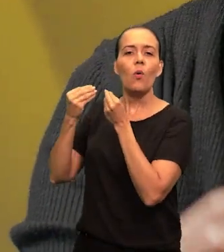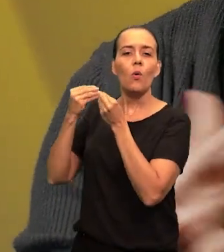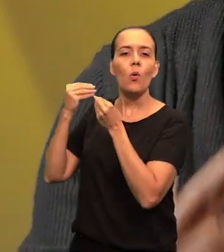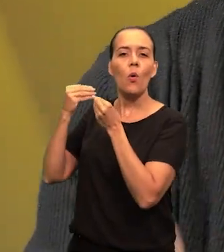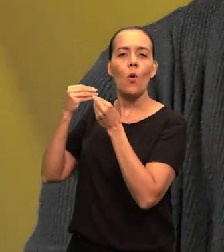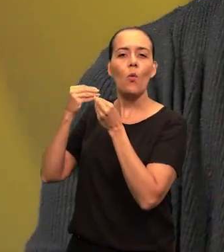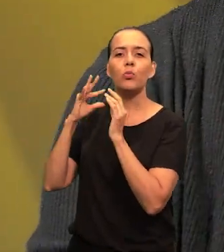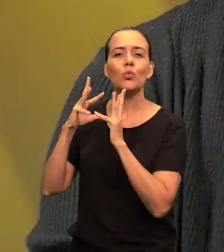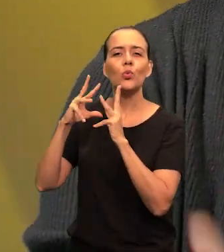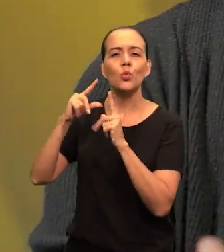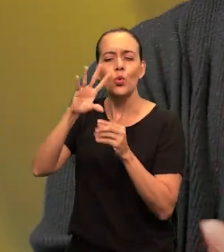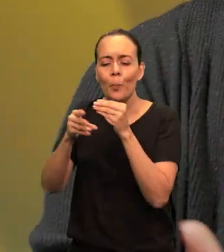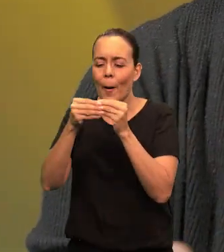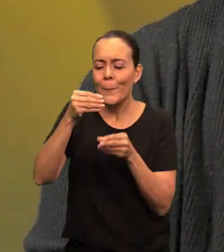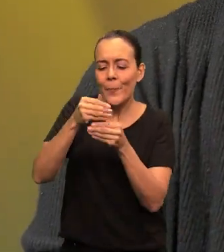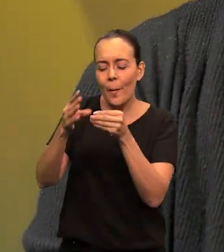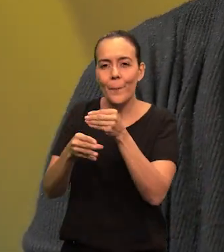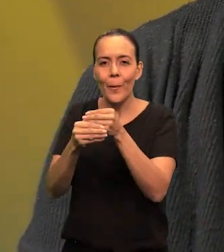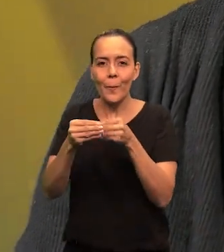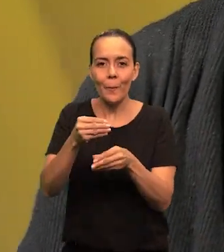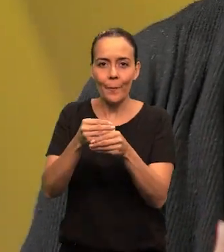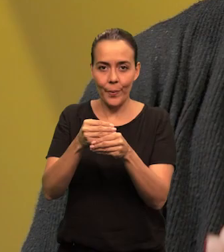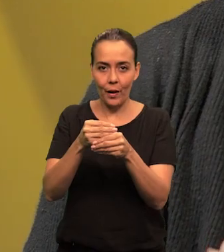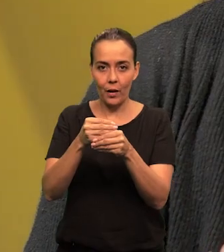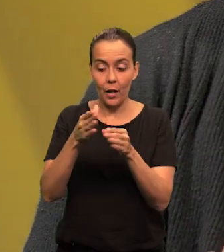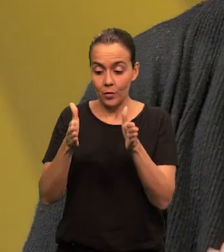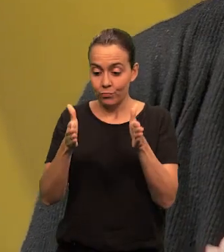a civilização, o mundo contemporâneo, ele precisa